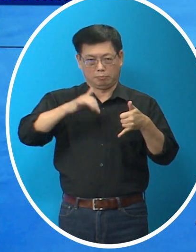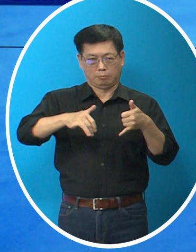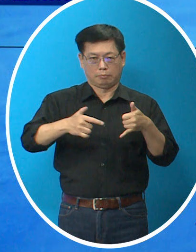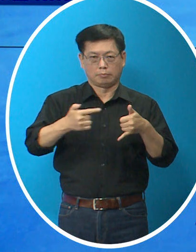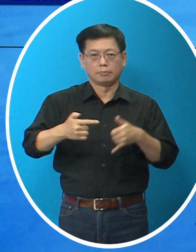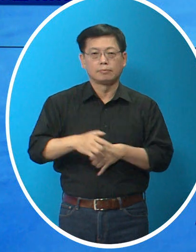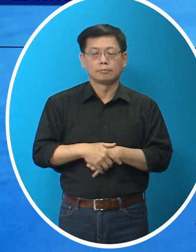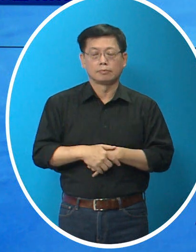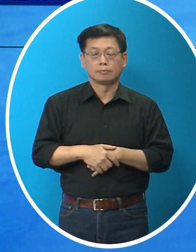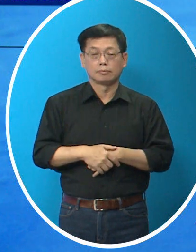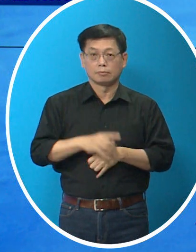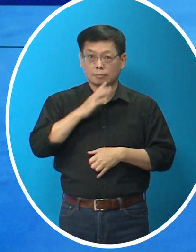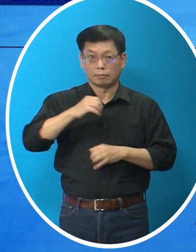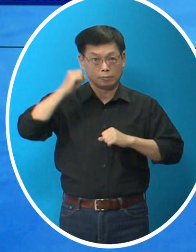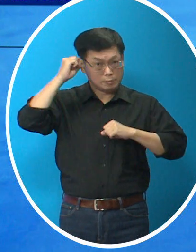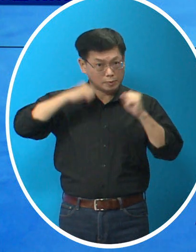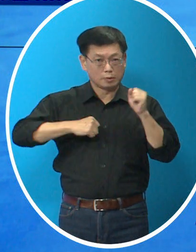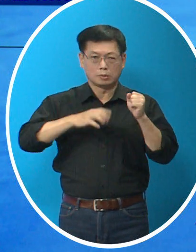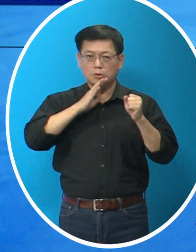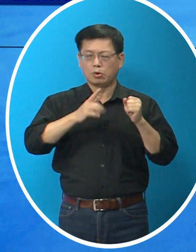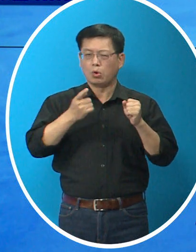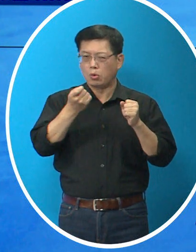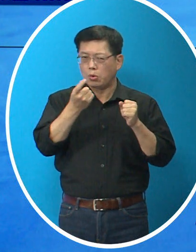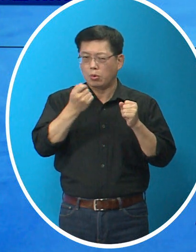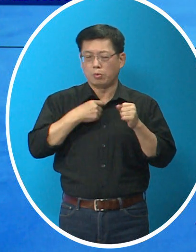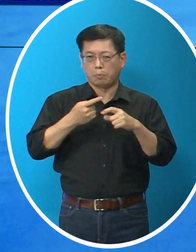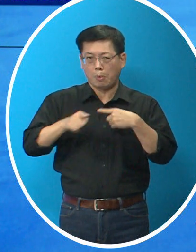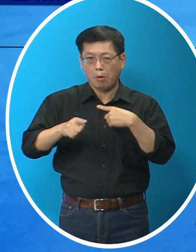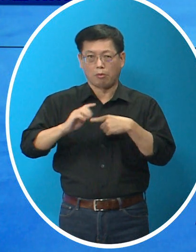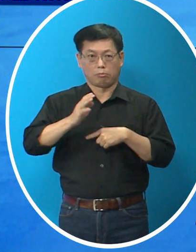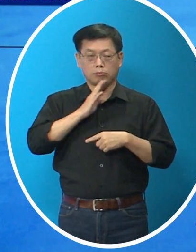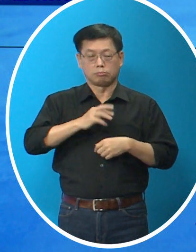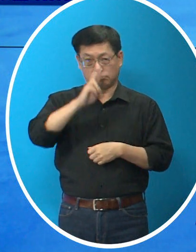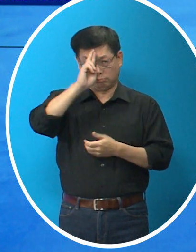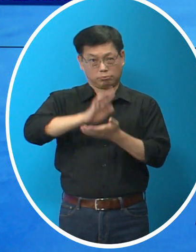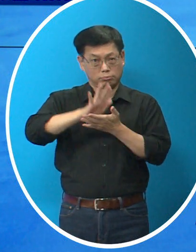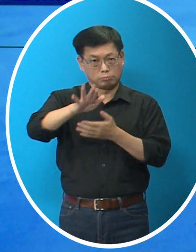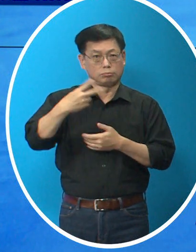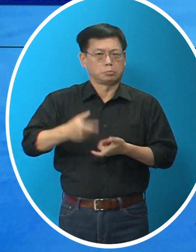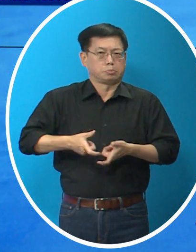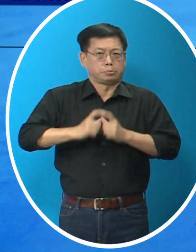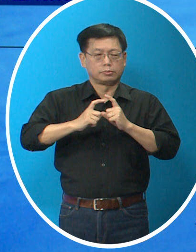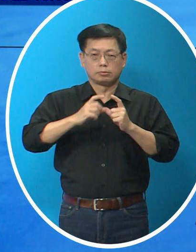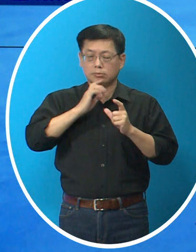在上半天雖然稍微有點空檔出現 不過在中午過後西南風的影響